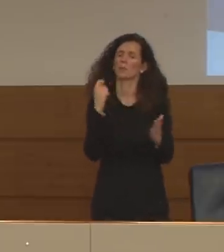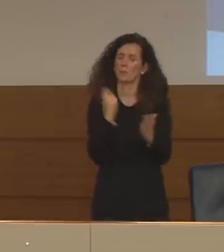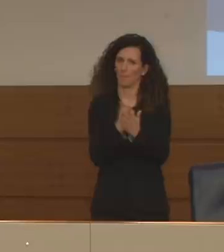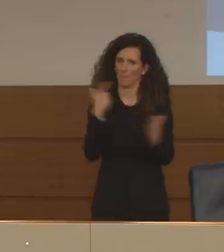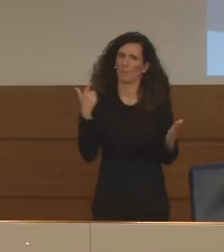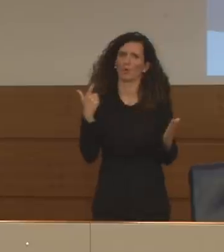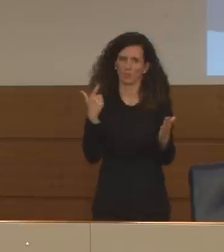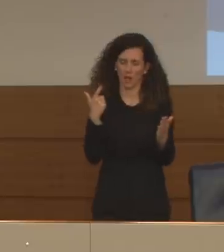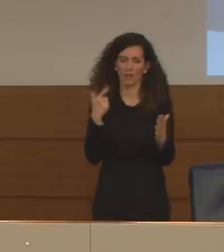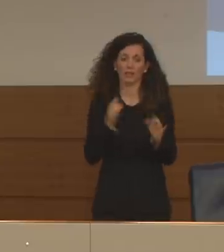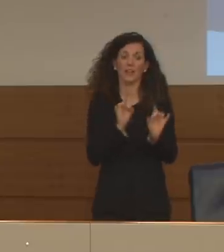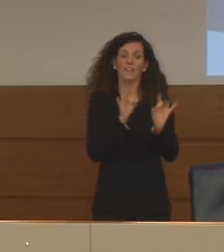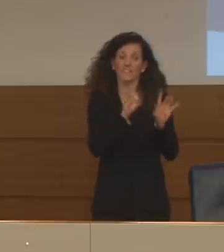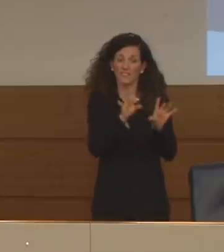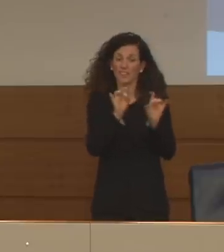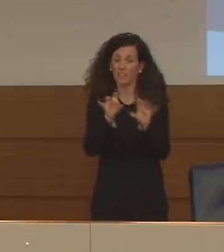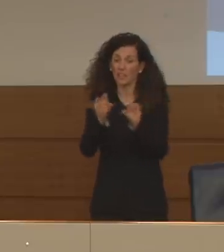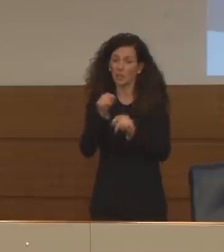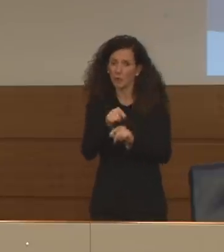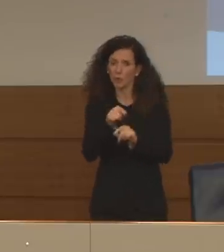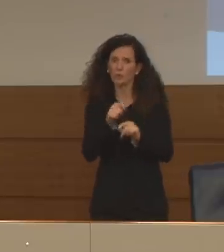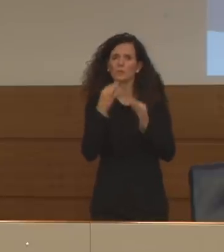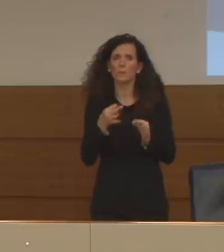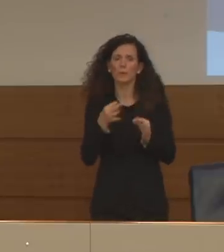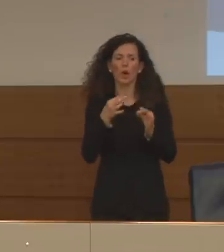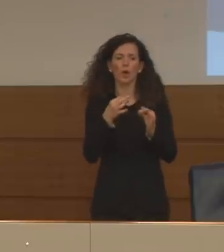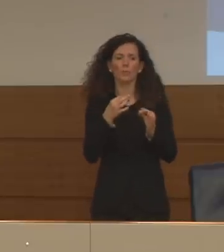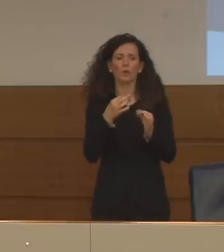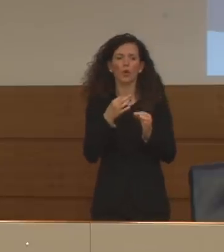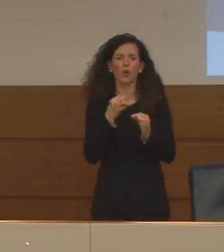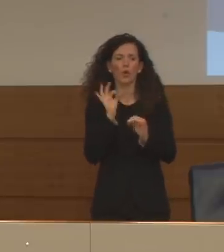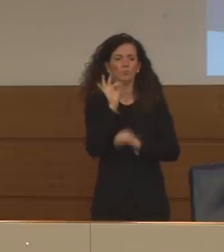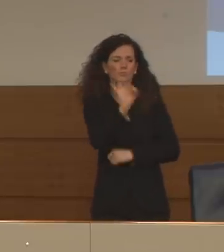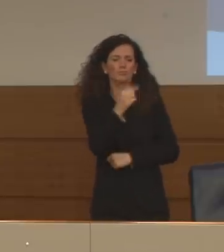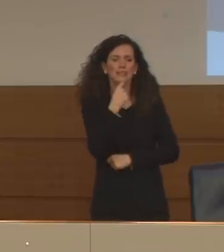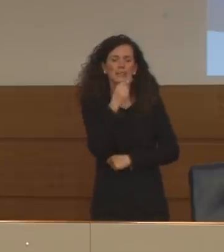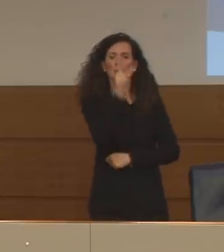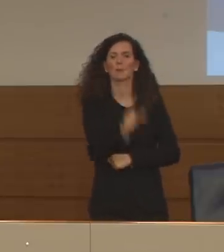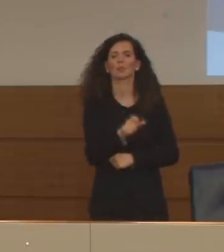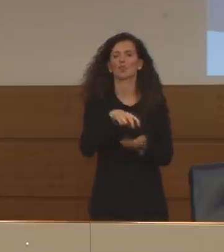colpisce in modo particolare le persone anziane e quelle fragili ma è importante